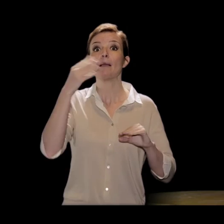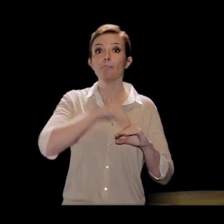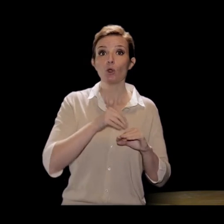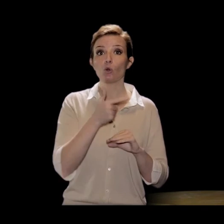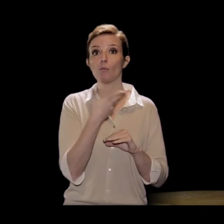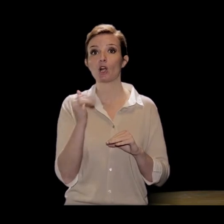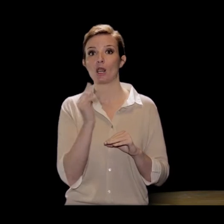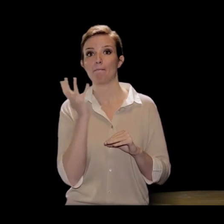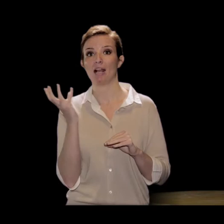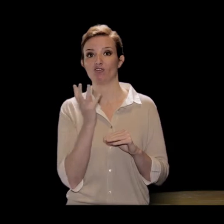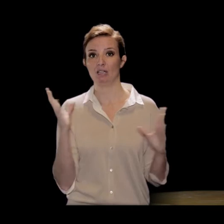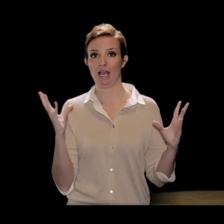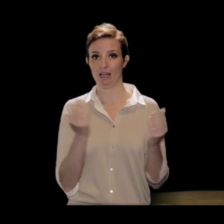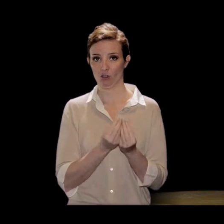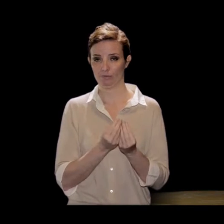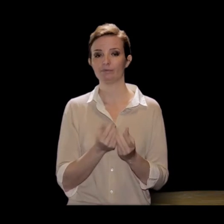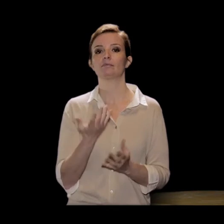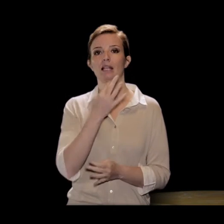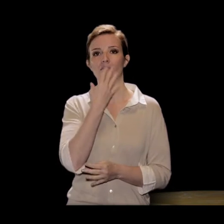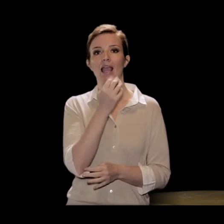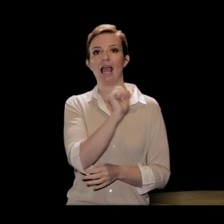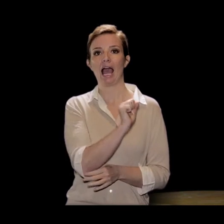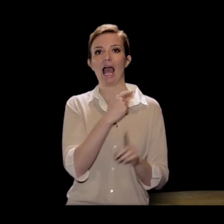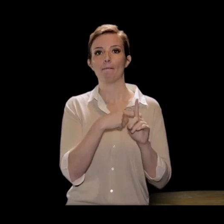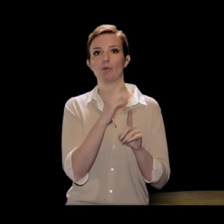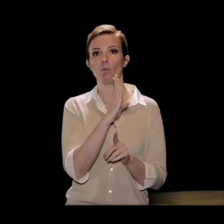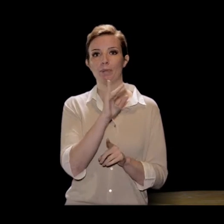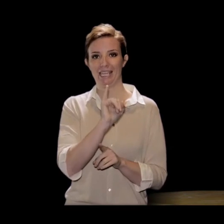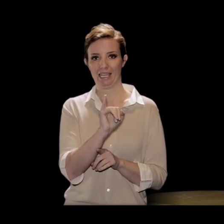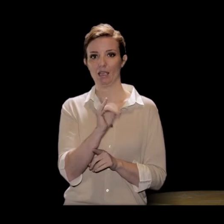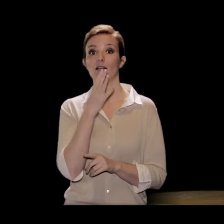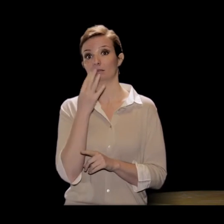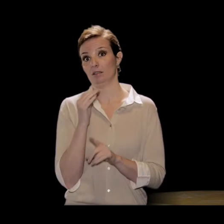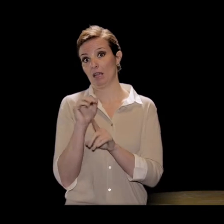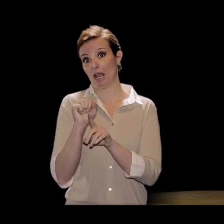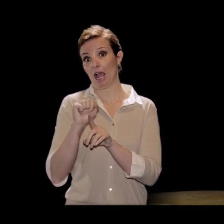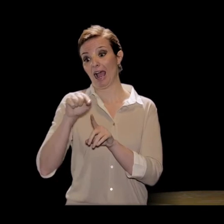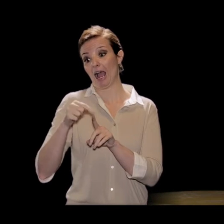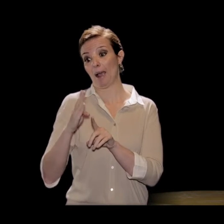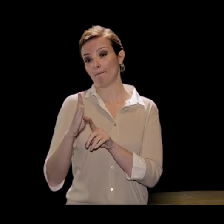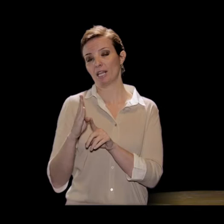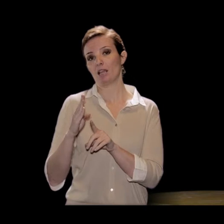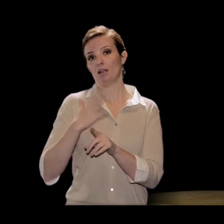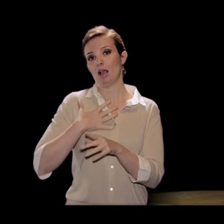Ad esempio, a+bᵢ, con a e b appartenenti ai numeri reali.